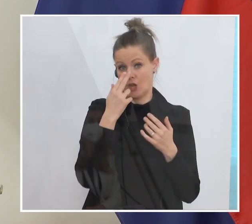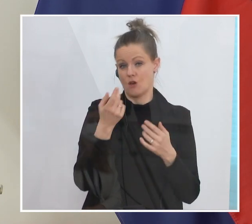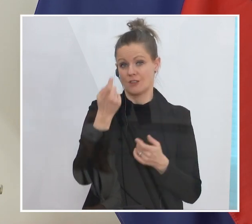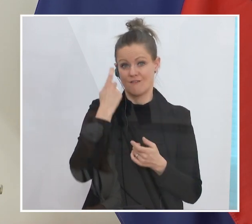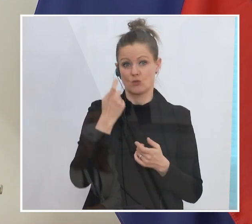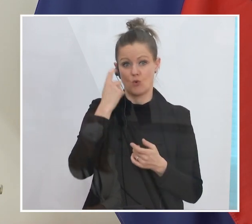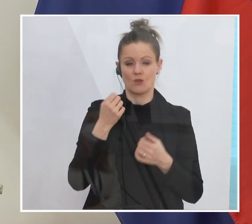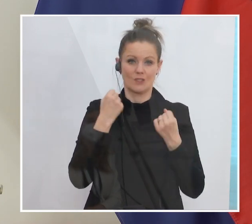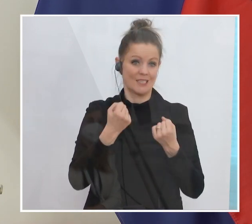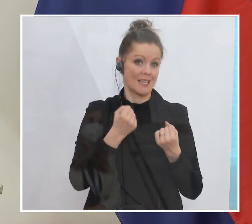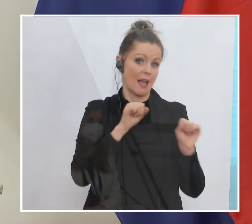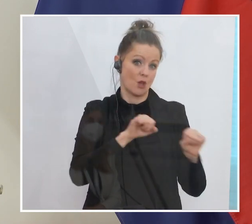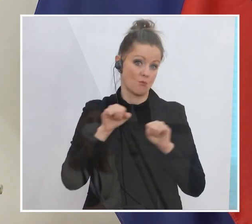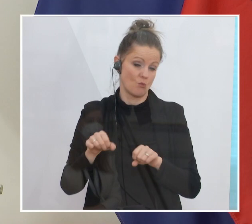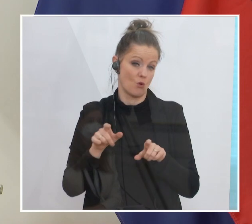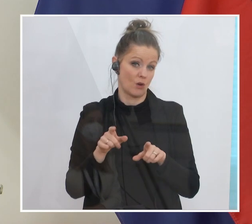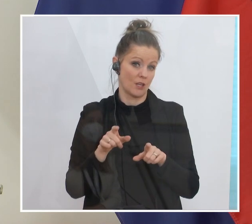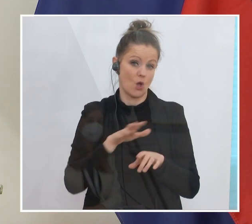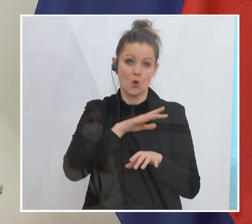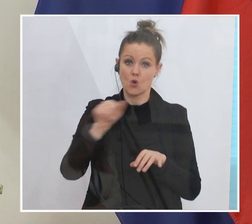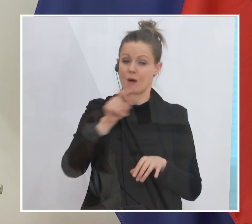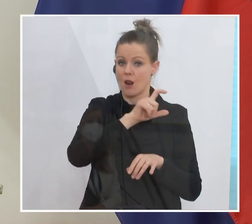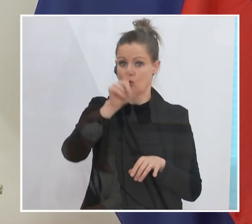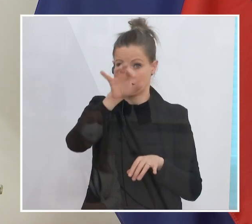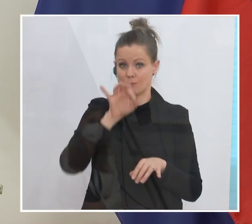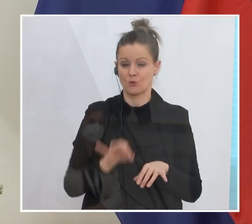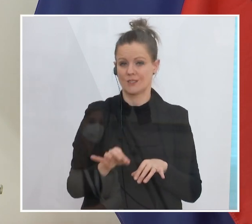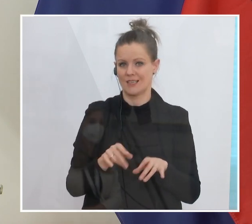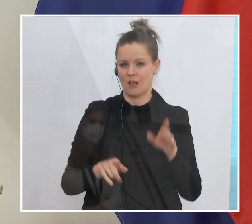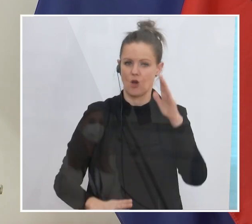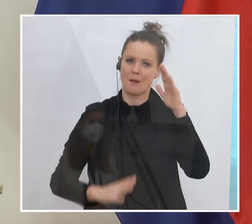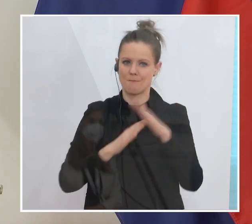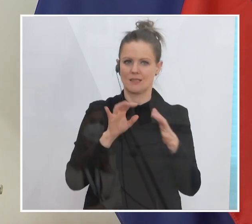gelingen kann überall 100 Prozent und damit auch maximale Unabhängigkeit zu erreichen.